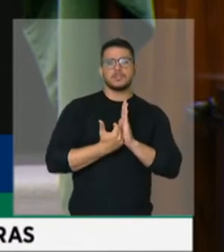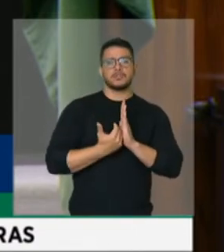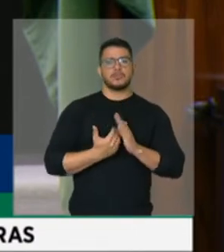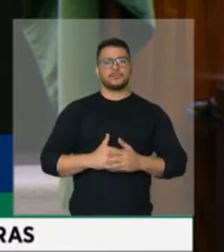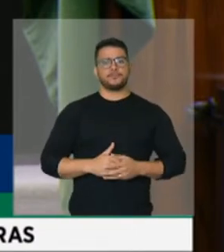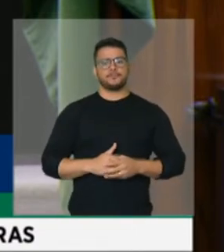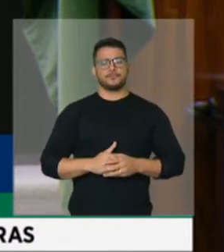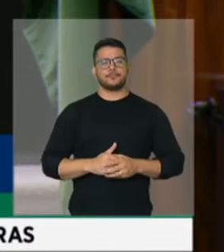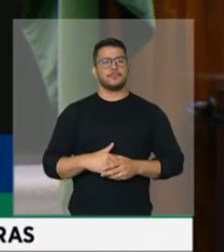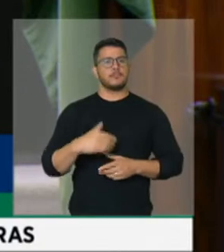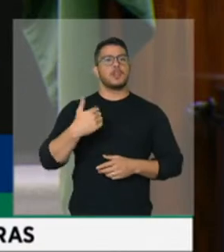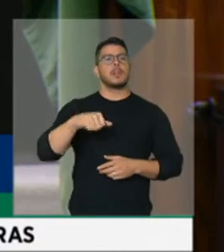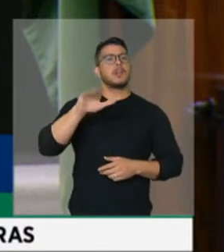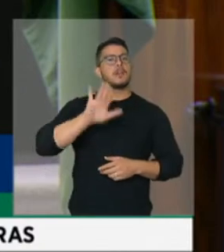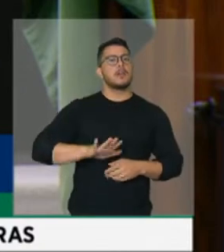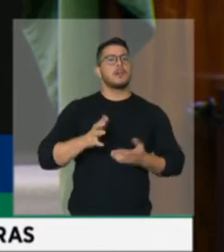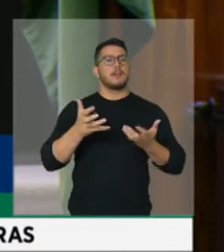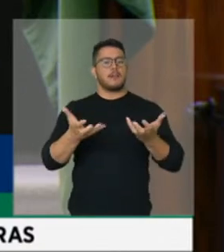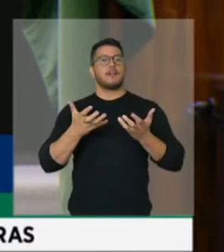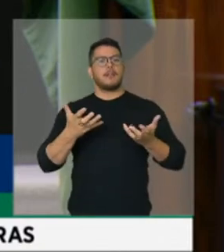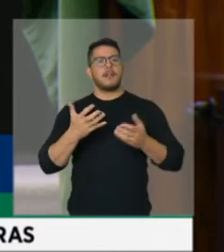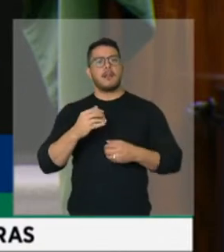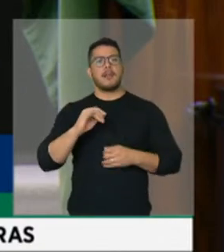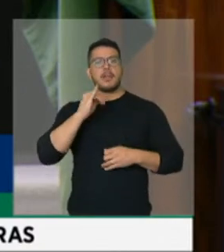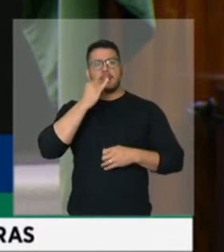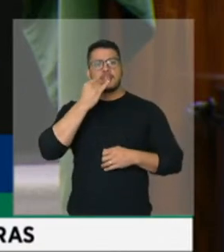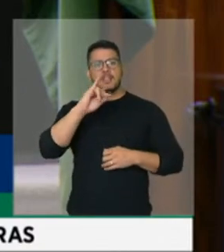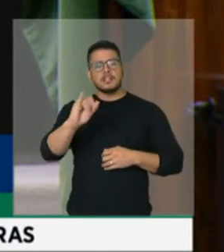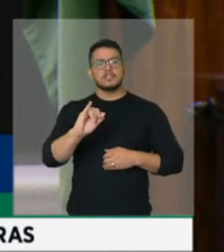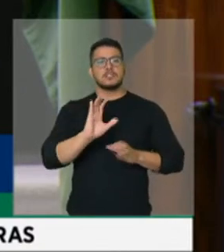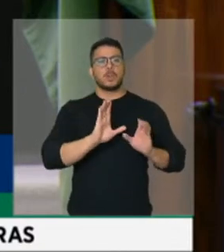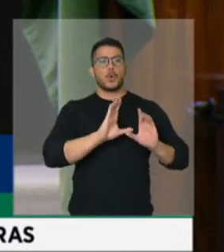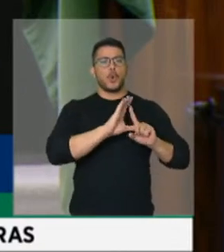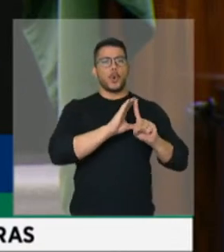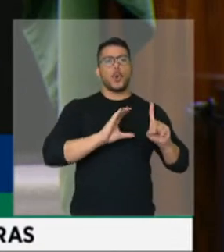ESTRATÉGICO COMO A ENERGIA... COM O OFERECIMENTO DE SERVIÇO DE BOA QUALIDADE A PREÇO